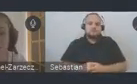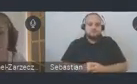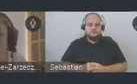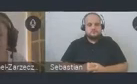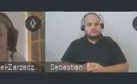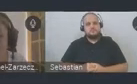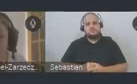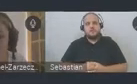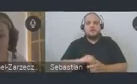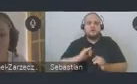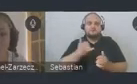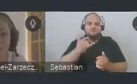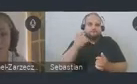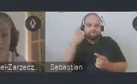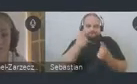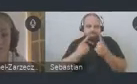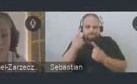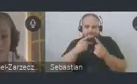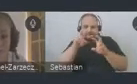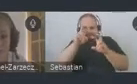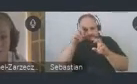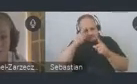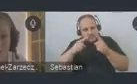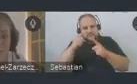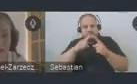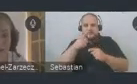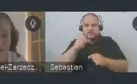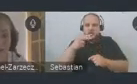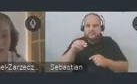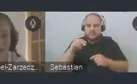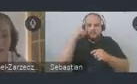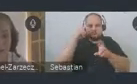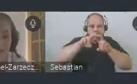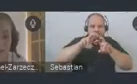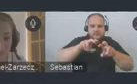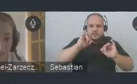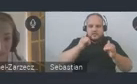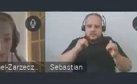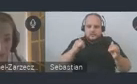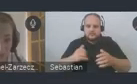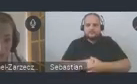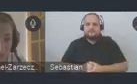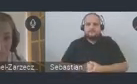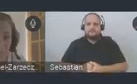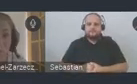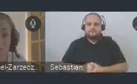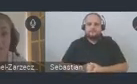analizy, podstawowej analizy danych, odczytywania danych, które znajdujemy w sieci.